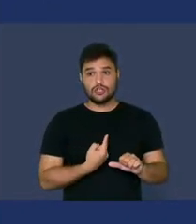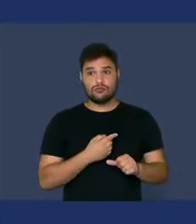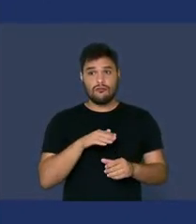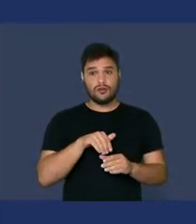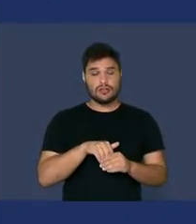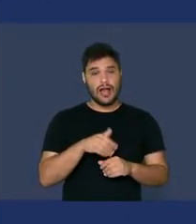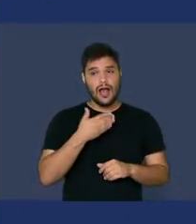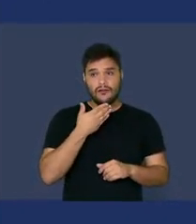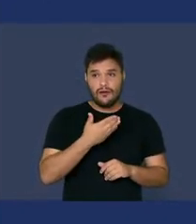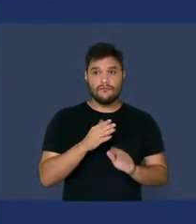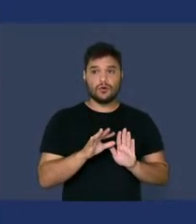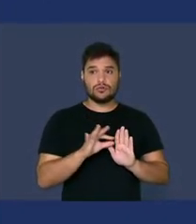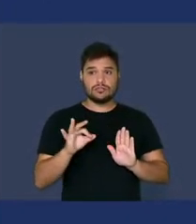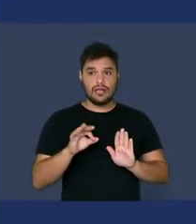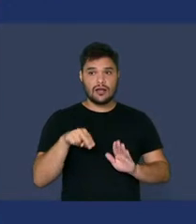NO NOSSO ENCAMINHAMENTO. NÓS VAMOS VOTAR A FAVOR DO